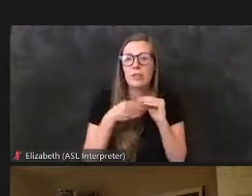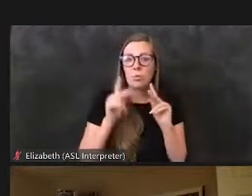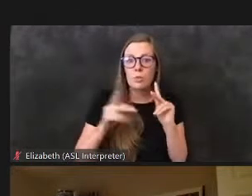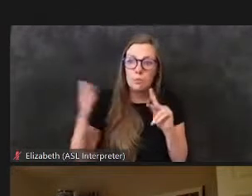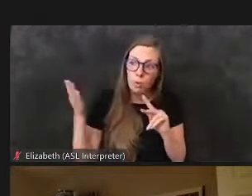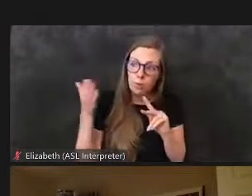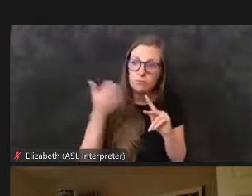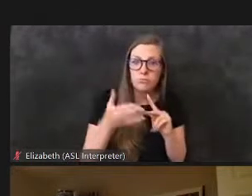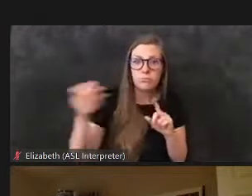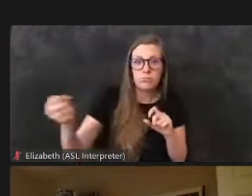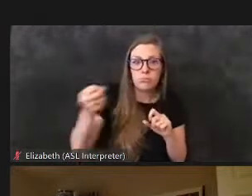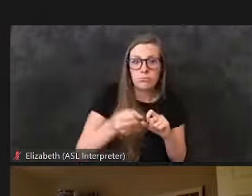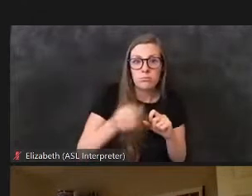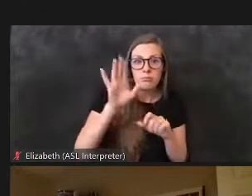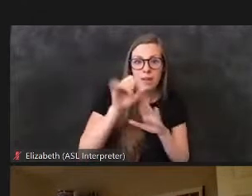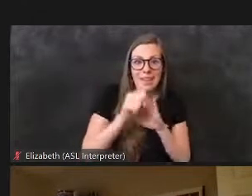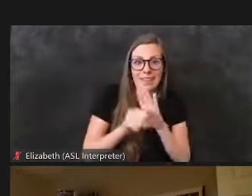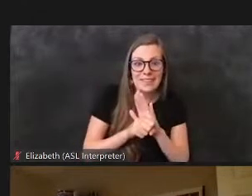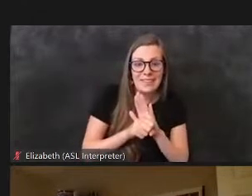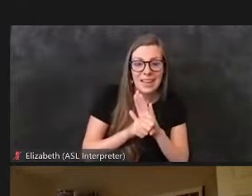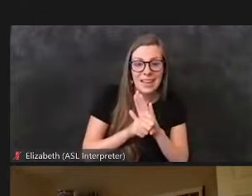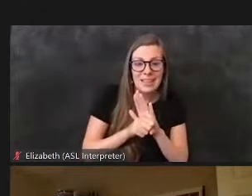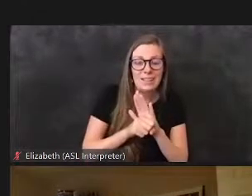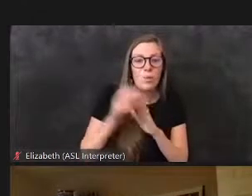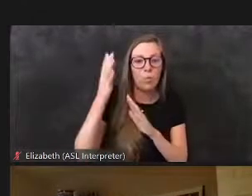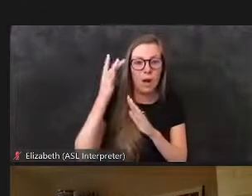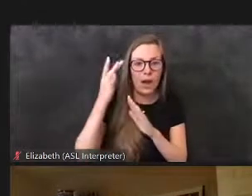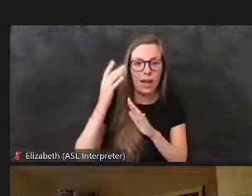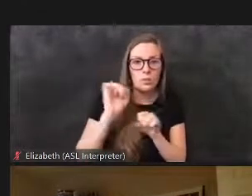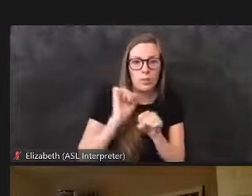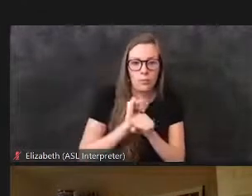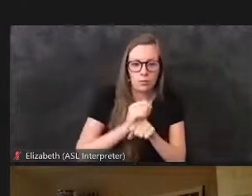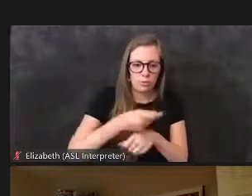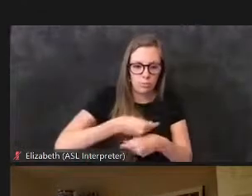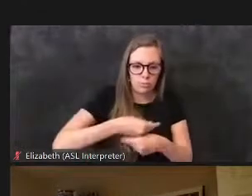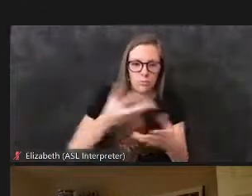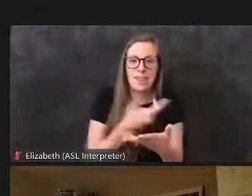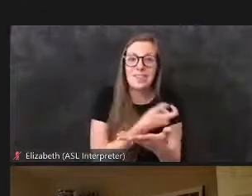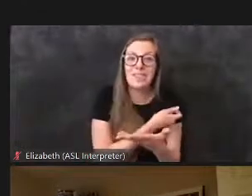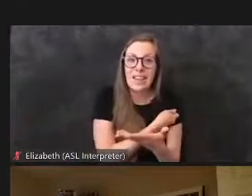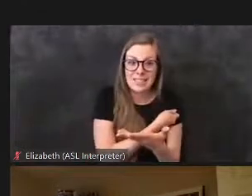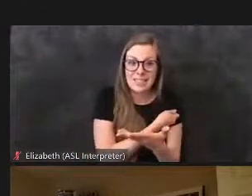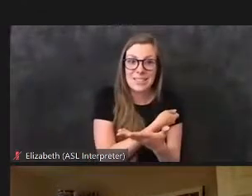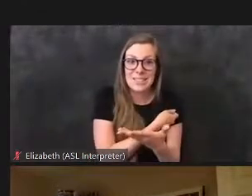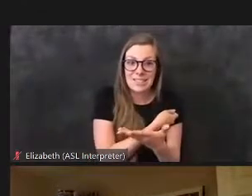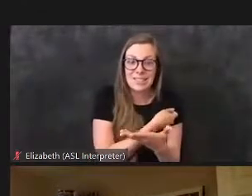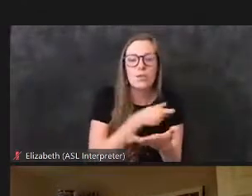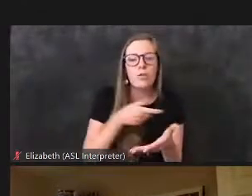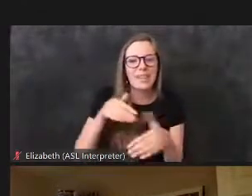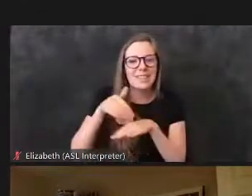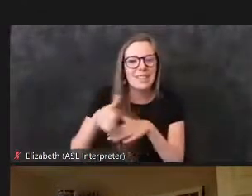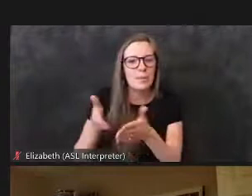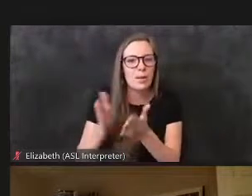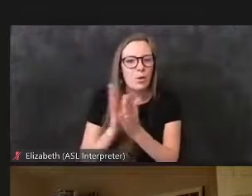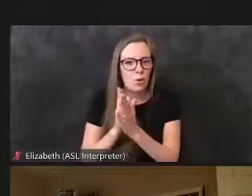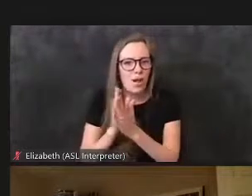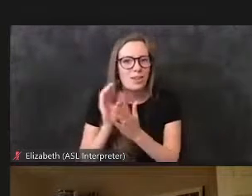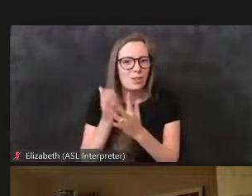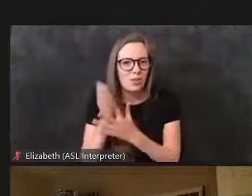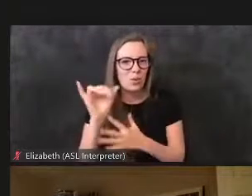personal adicional que sea atraído por el estado a Sonoma que Aubry puede poner trabajar esos centros de operación para poner un Rickert han puesto un reconvino.